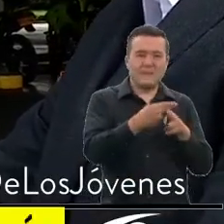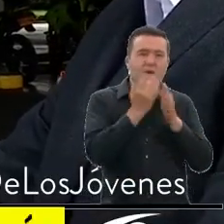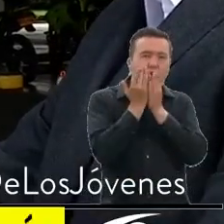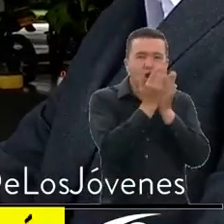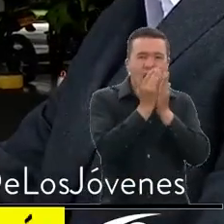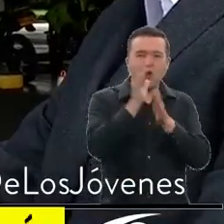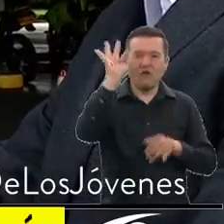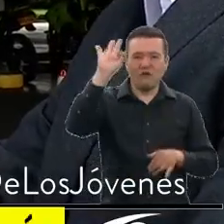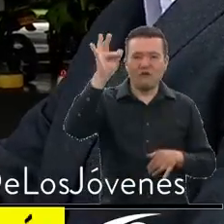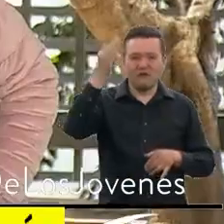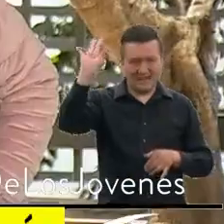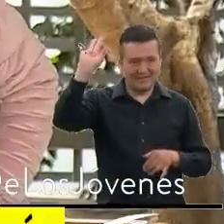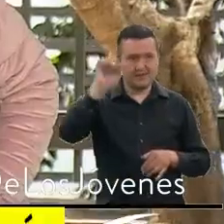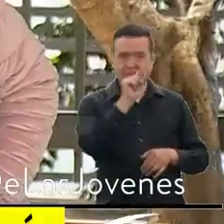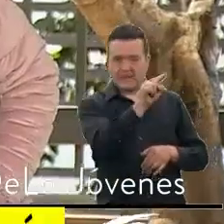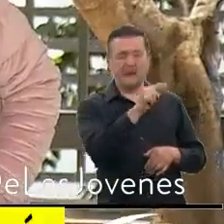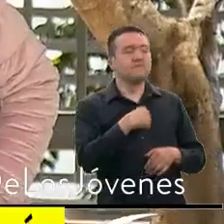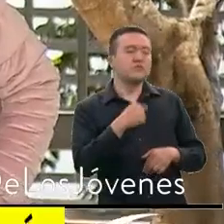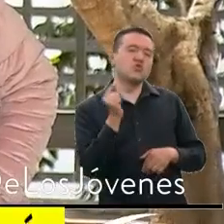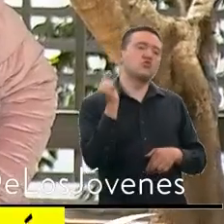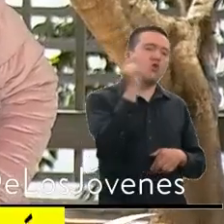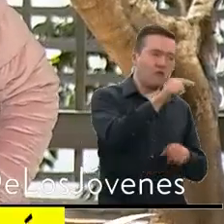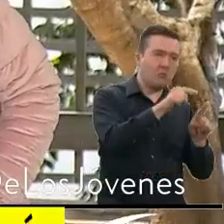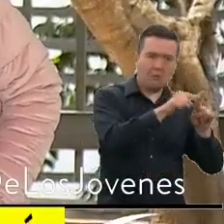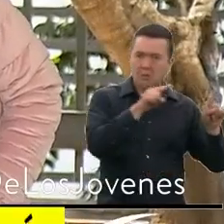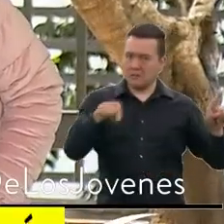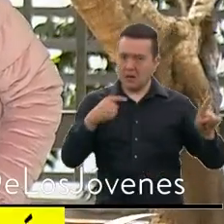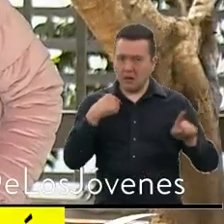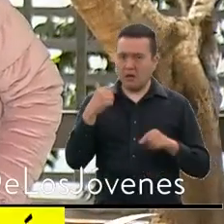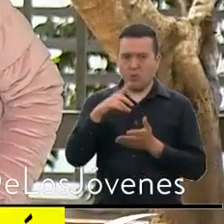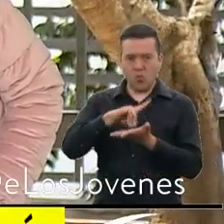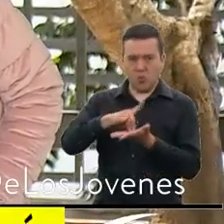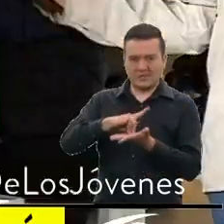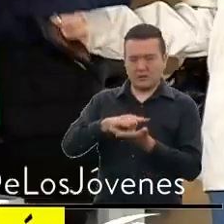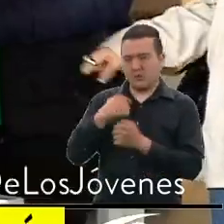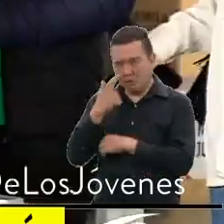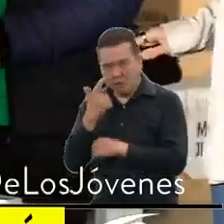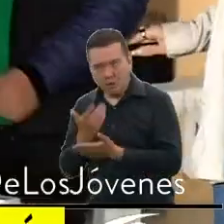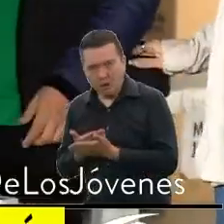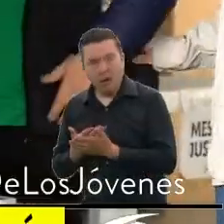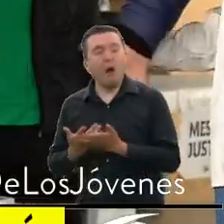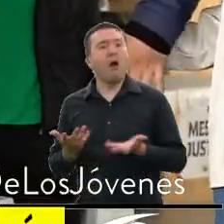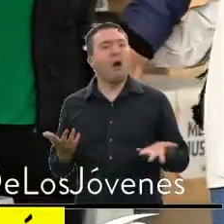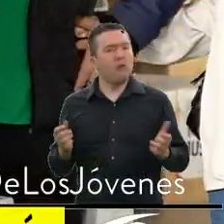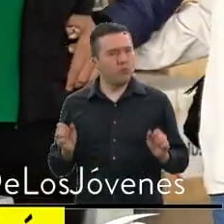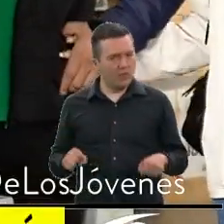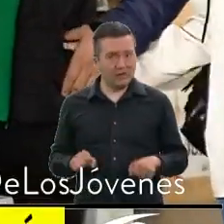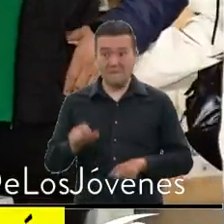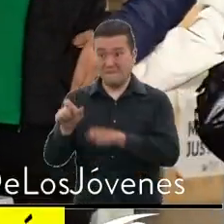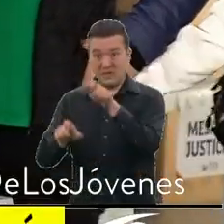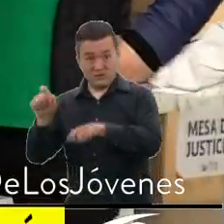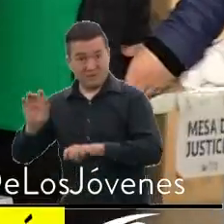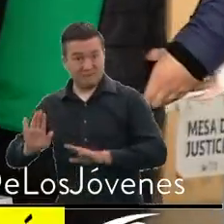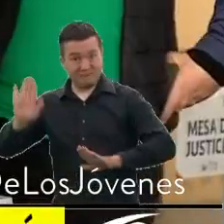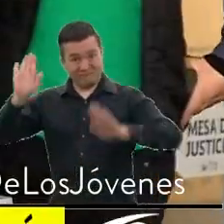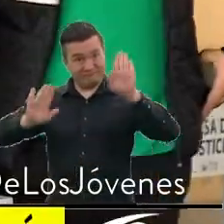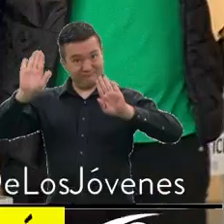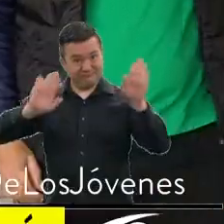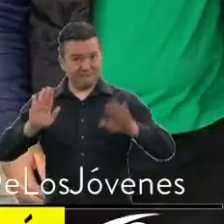)) dijeron qué podía votar y con qué lugar yo voto en el Liceo francés 76 con séptima y conoce